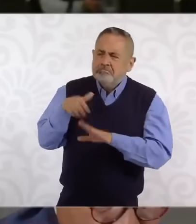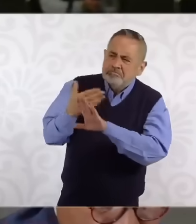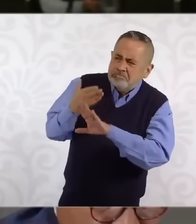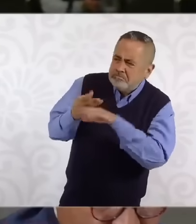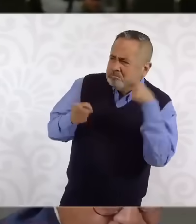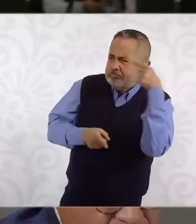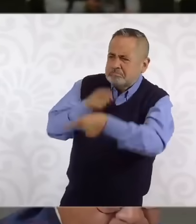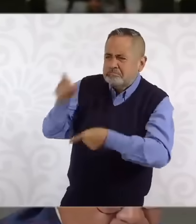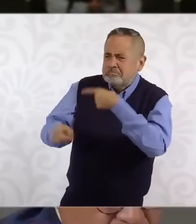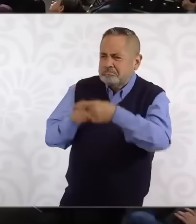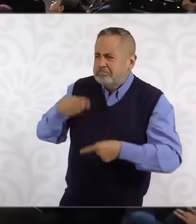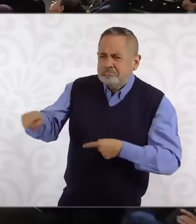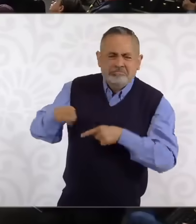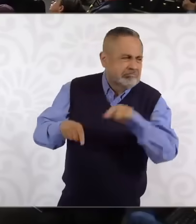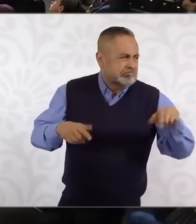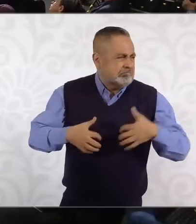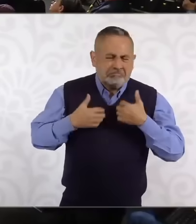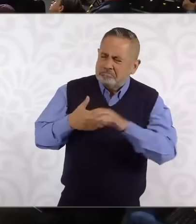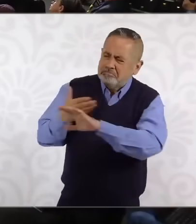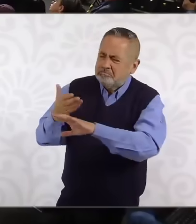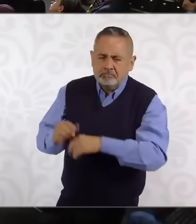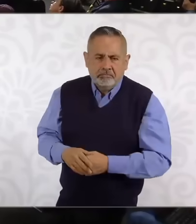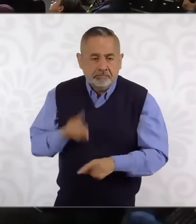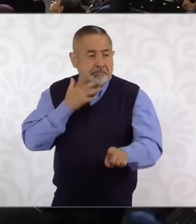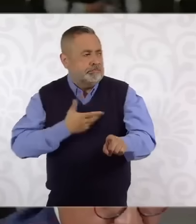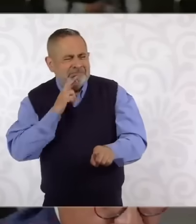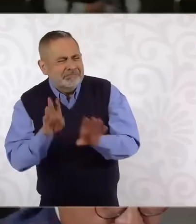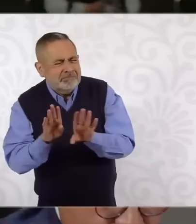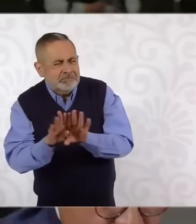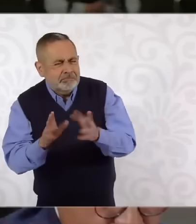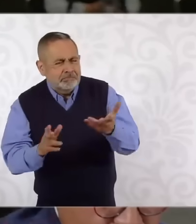de la oposición? ¿Cómo? ¿Cómo? Perdón. Sí. eh que si no considera que adelantar el proceso podría